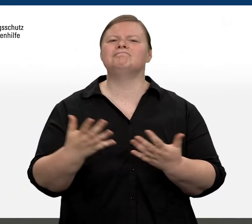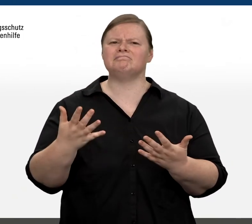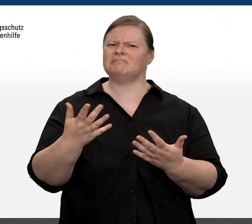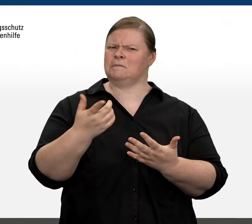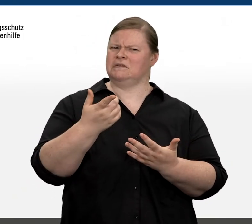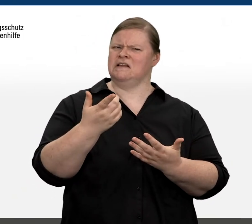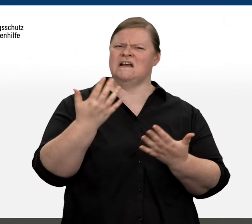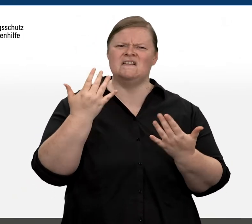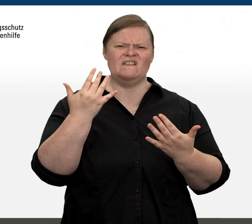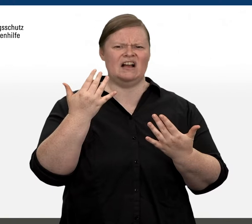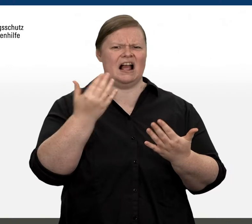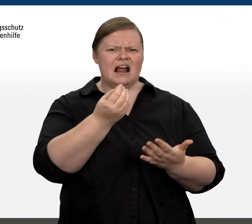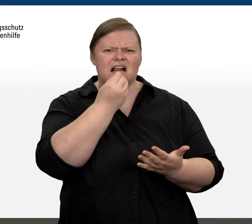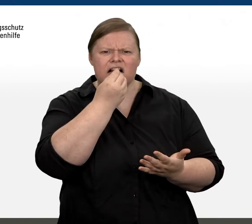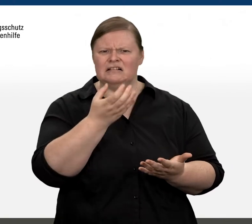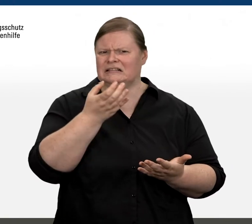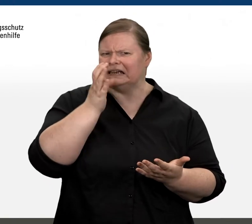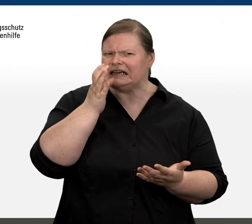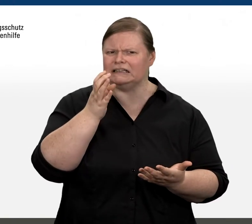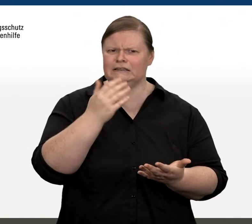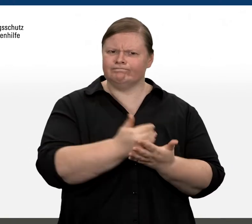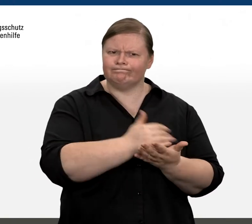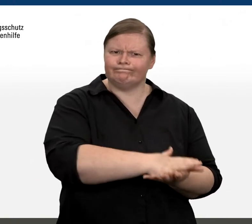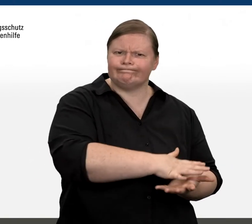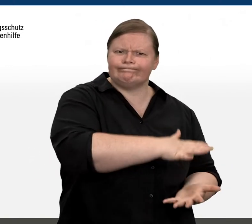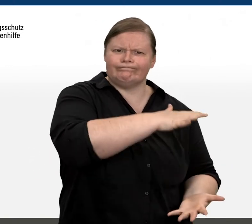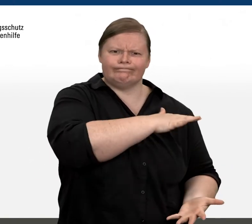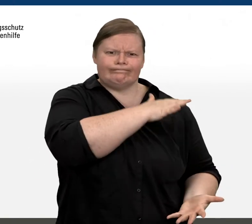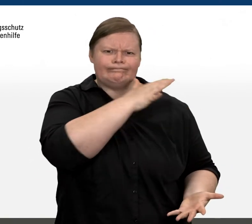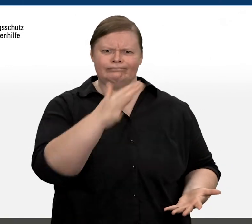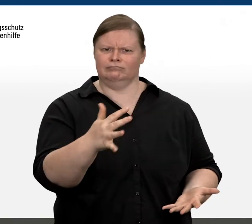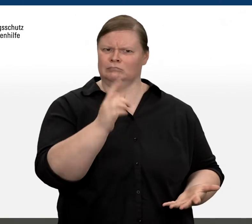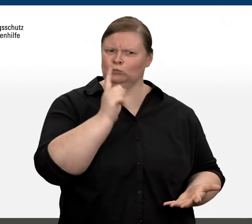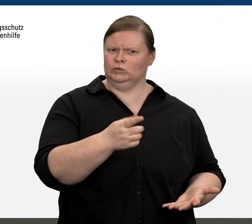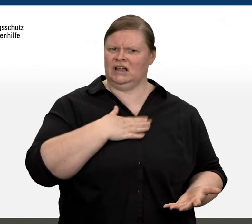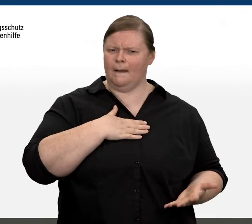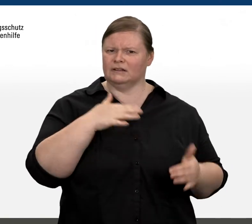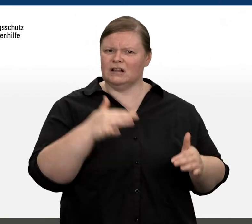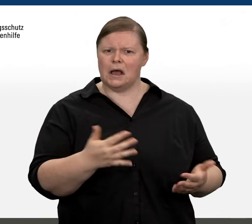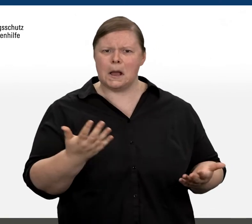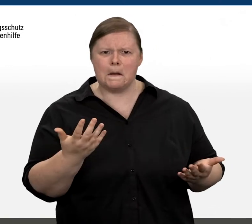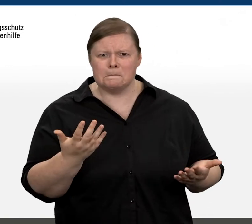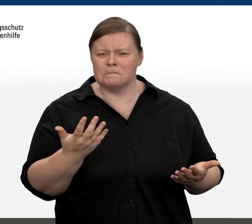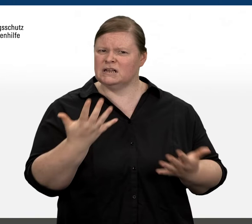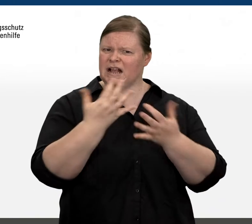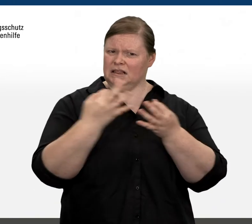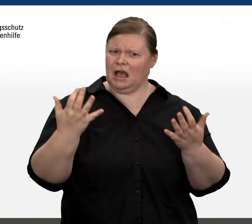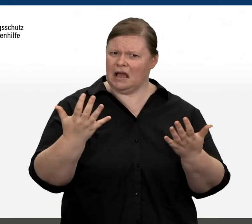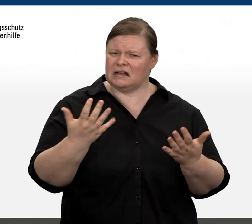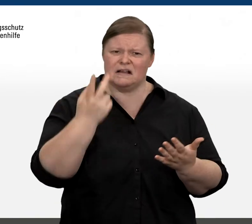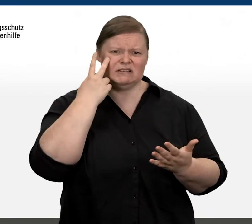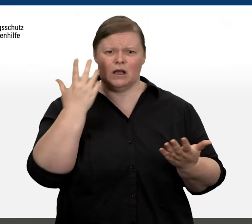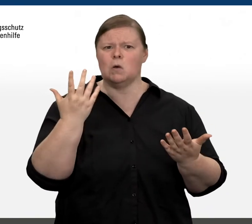Welche Mengen an Nahrung und Getränken Sie für zehn Tage benötigen